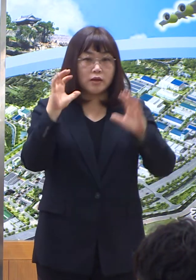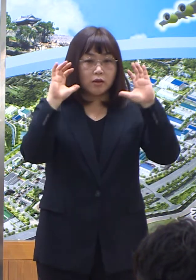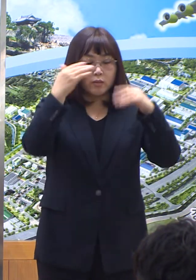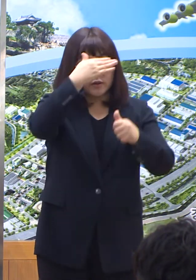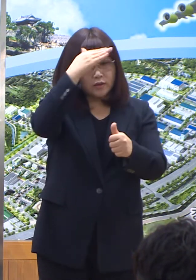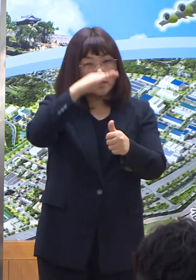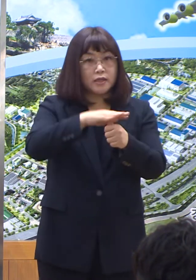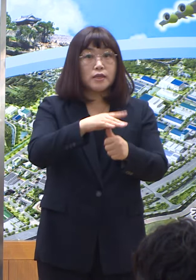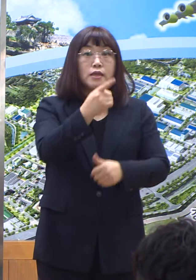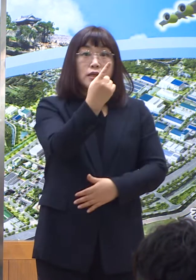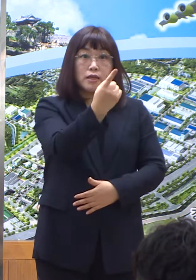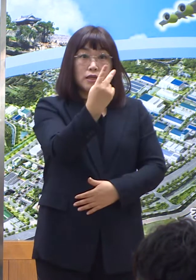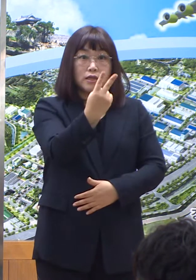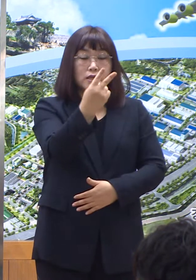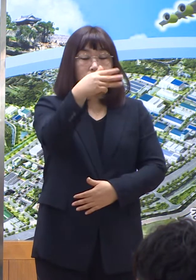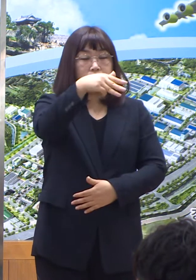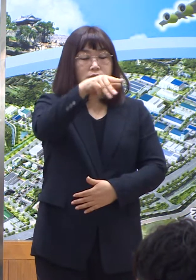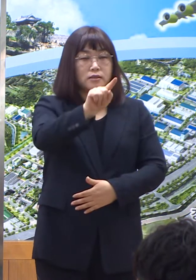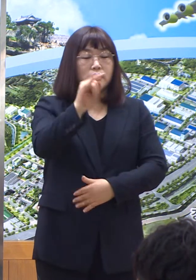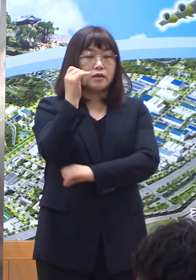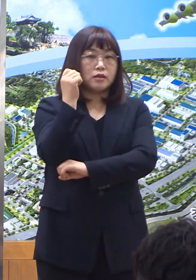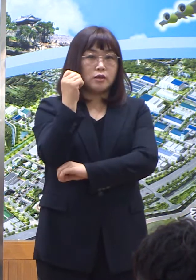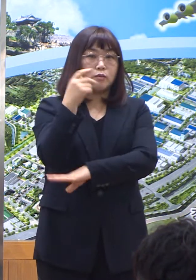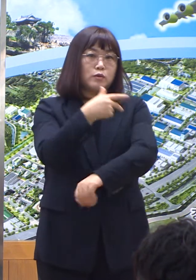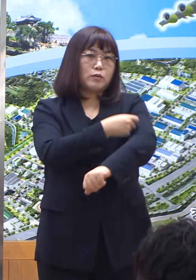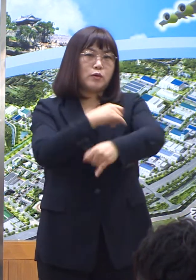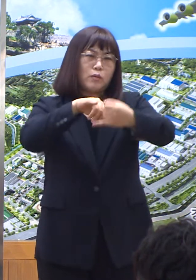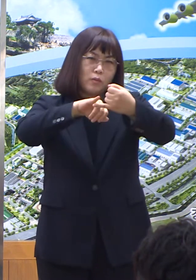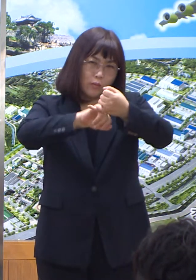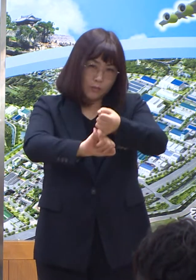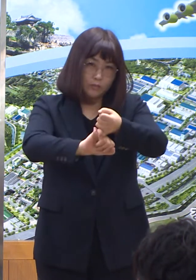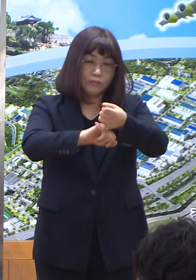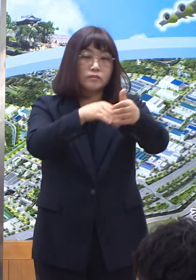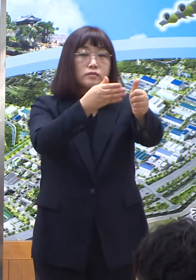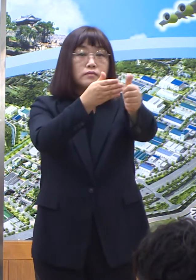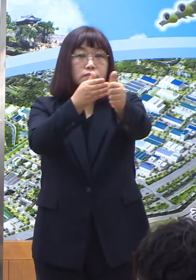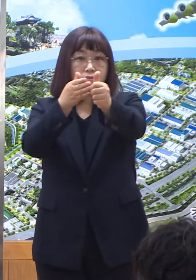1·2차 기본접종을 꼭 받아주시기 바랍니다.